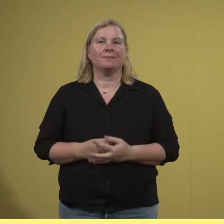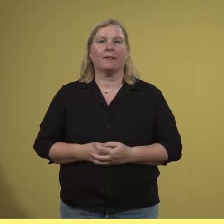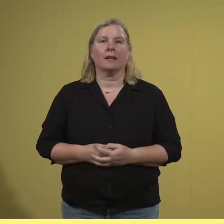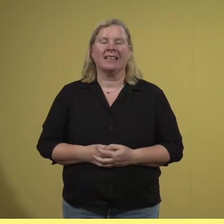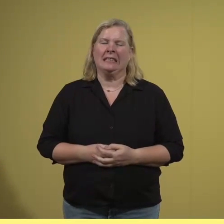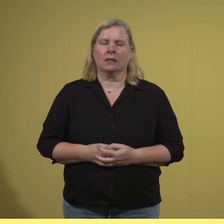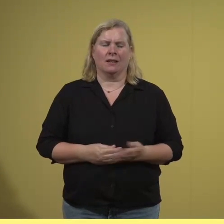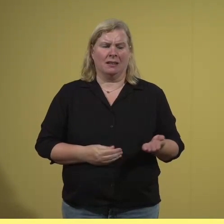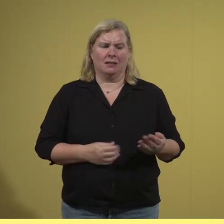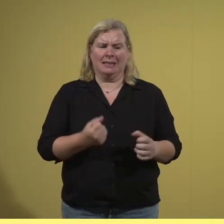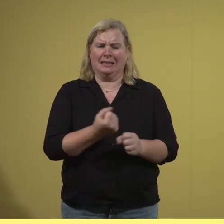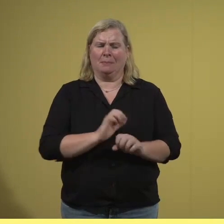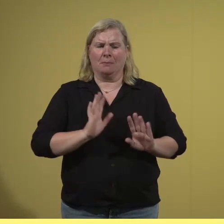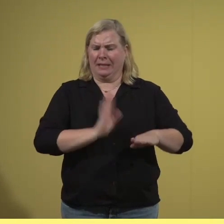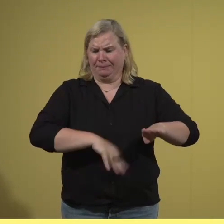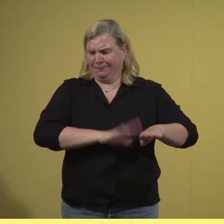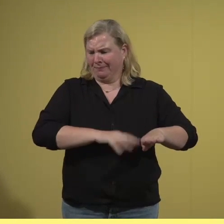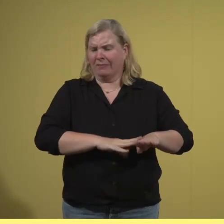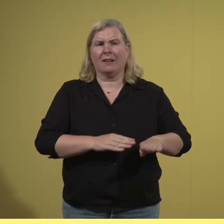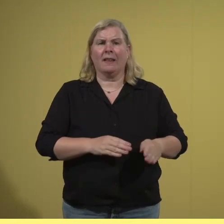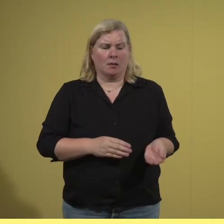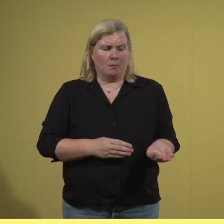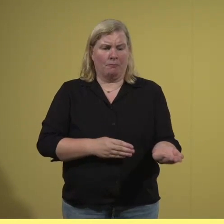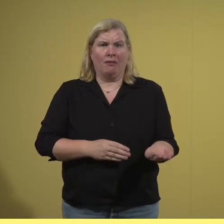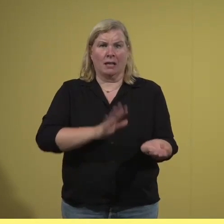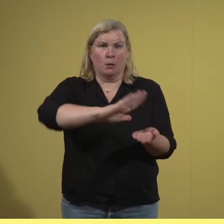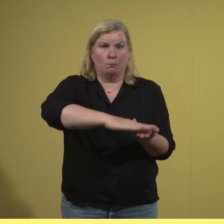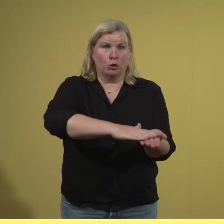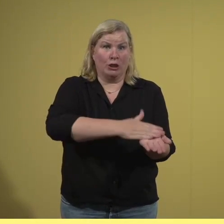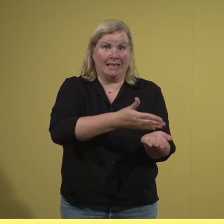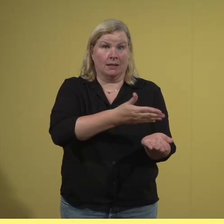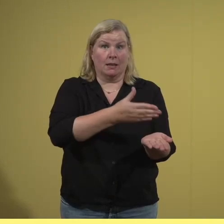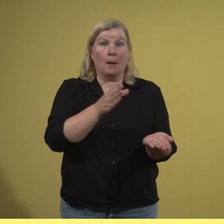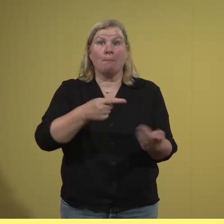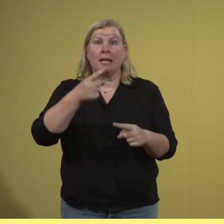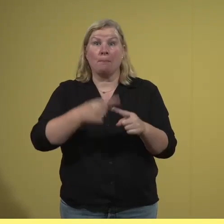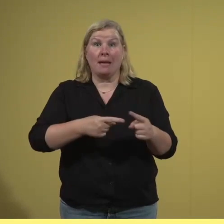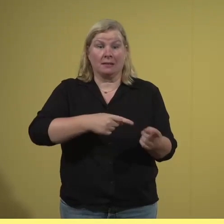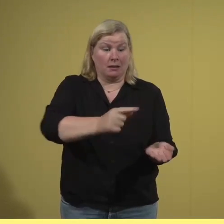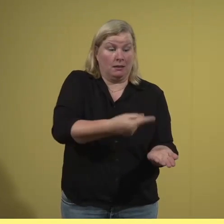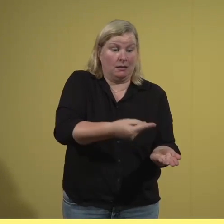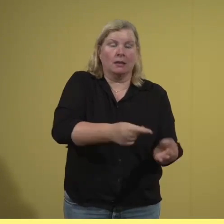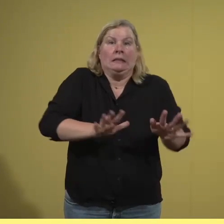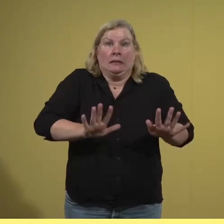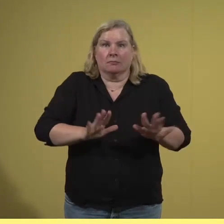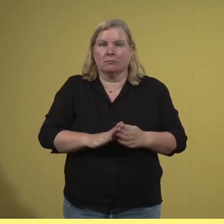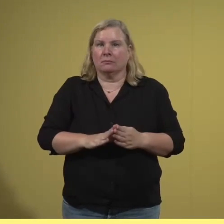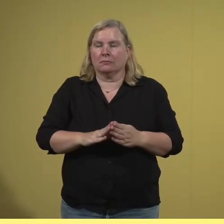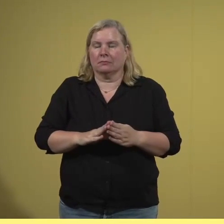Das macht man auch nicht in der beschichteten Pfanne, mit einem guten Messer rumkratzen. Habt ihr nicht gesehen. Ist nur einmal vorgekommen.